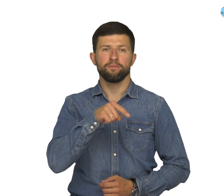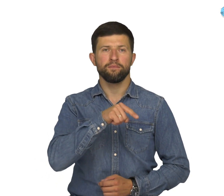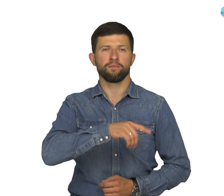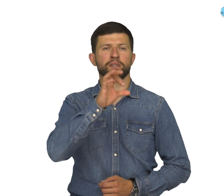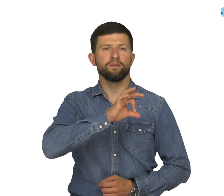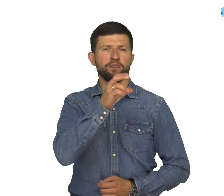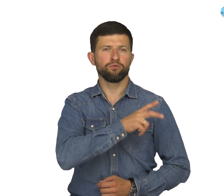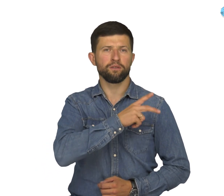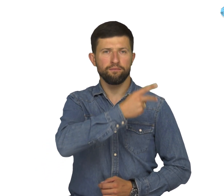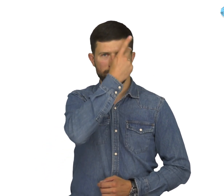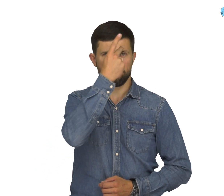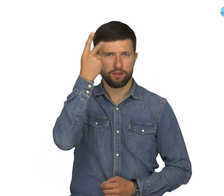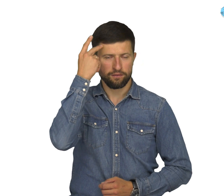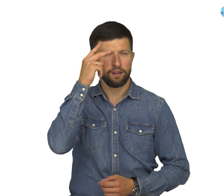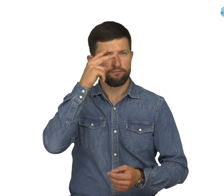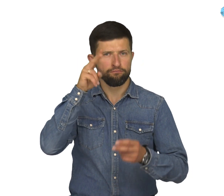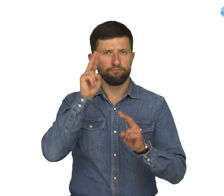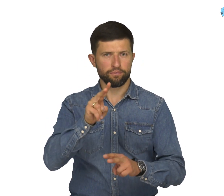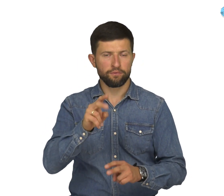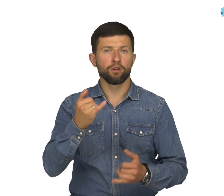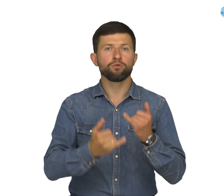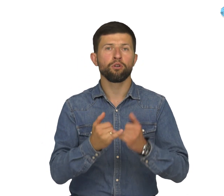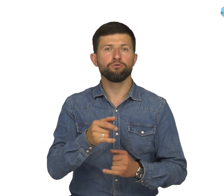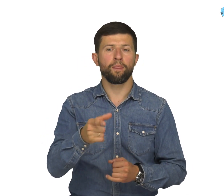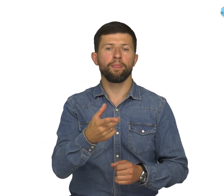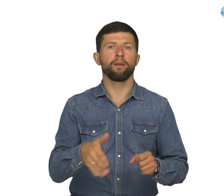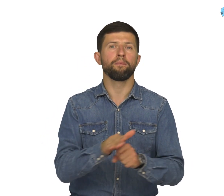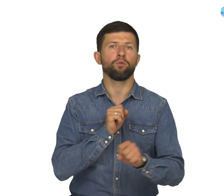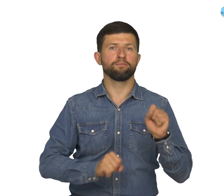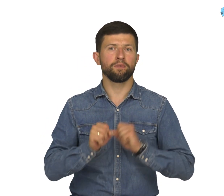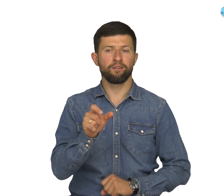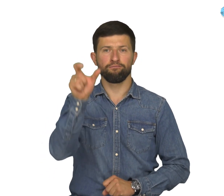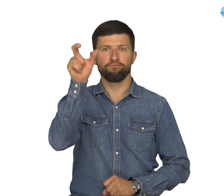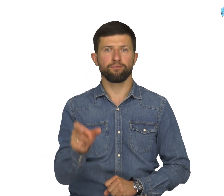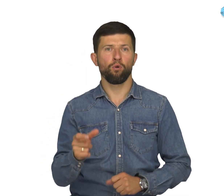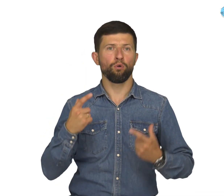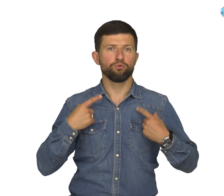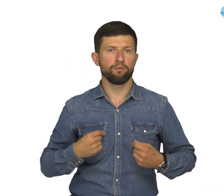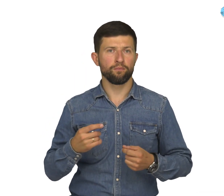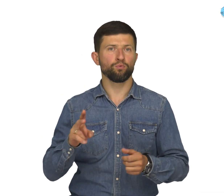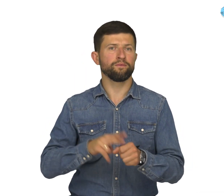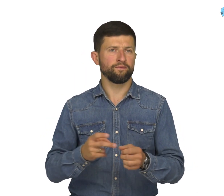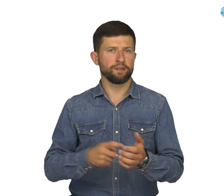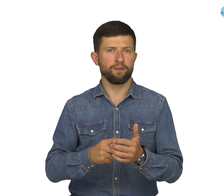Świadczenie pielęgnacyjne przysługuje, jeżeli niepełnosprawność osoby wymagającej opieki powstała: